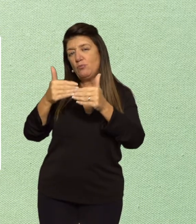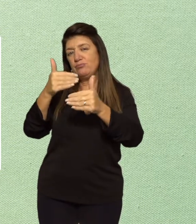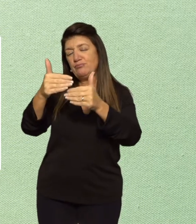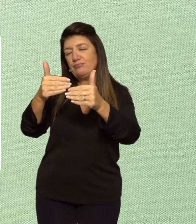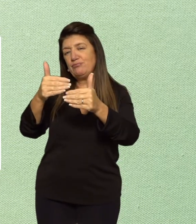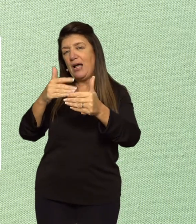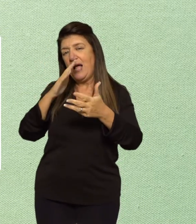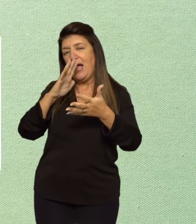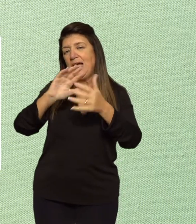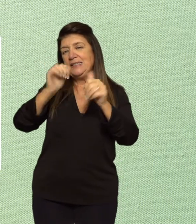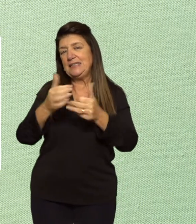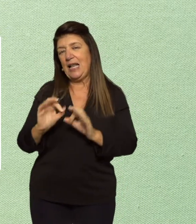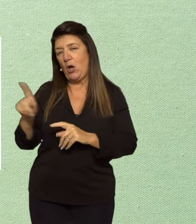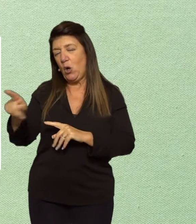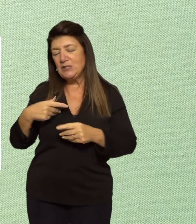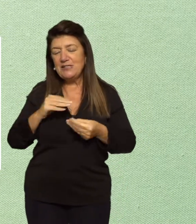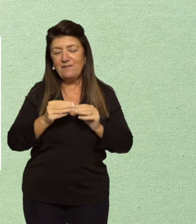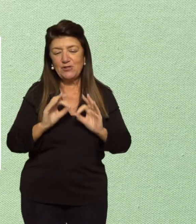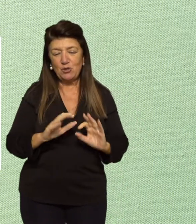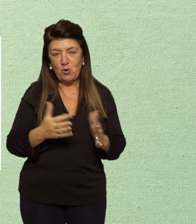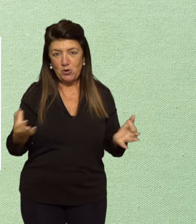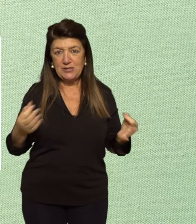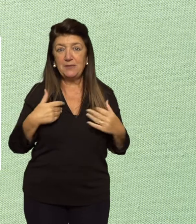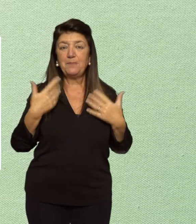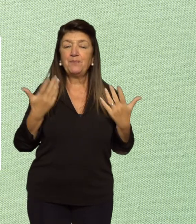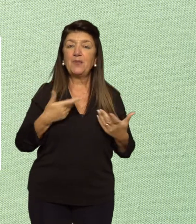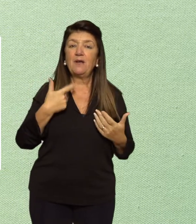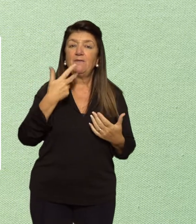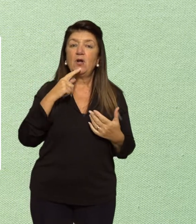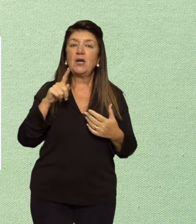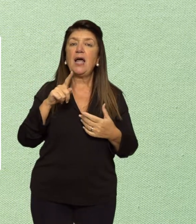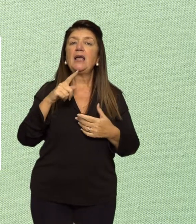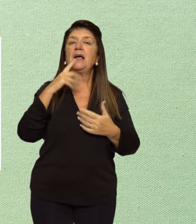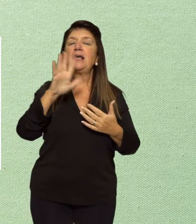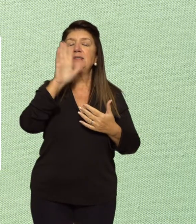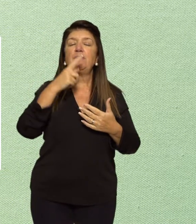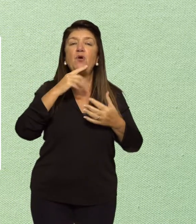Quindi facciamo così invece che usare l'espressione 'subire una violenza', 'subire la